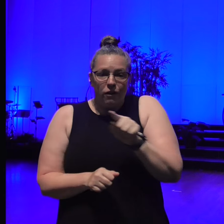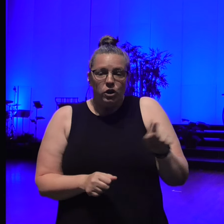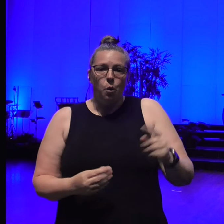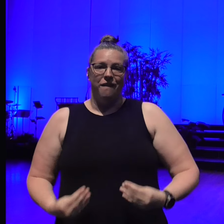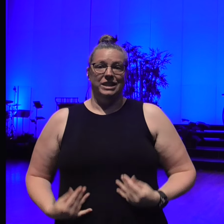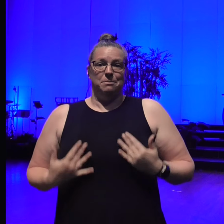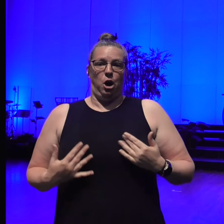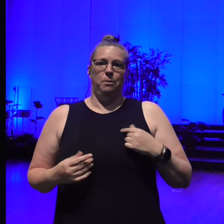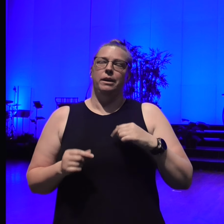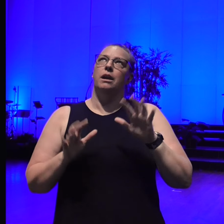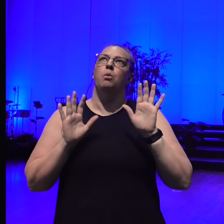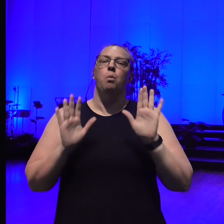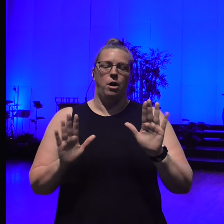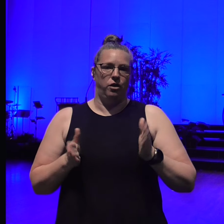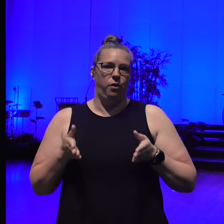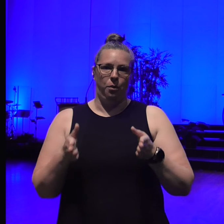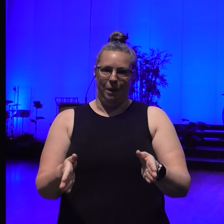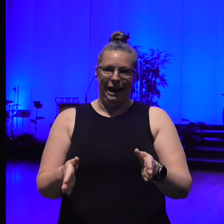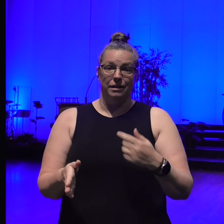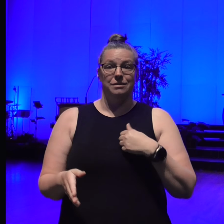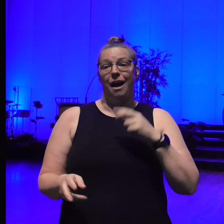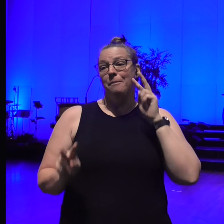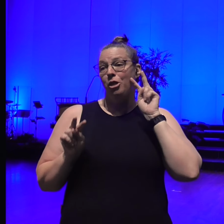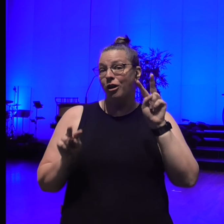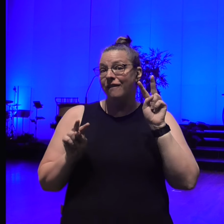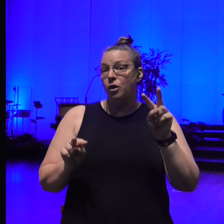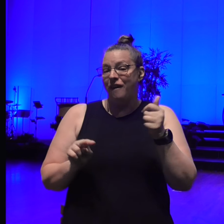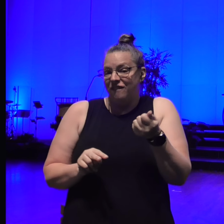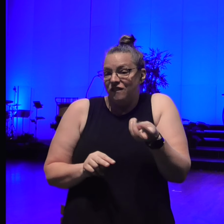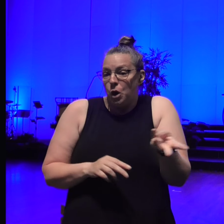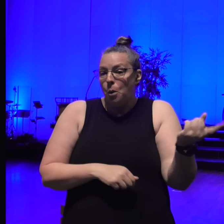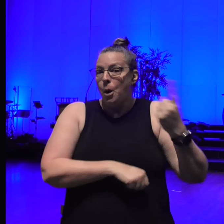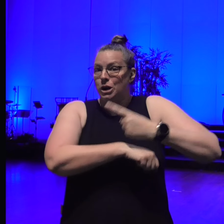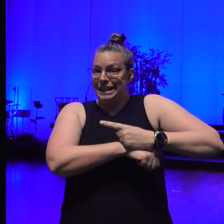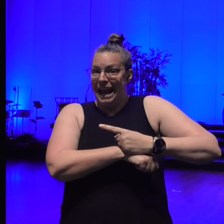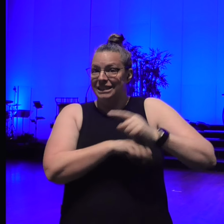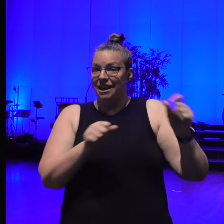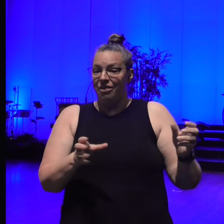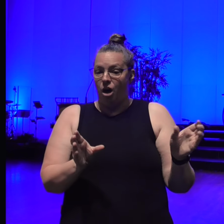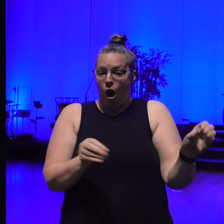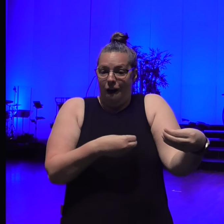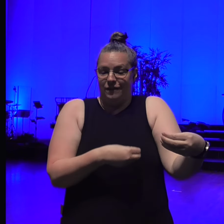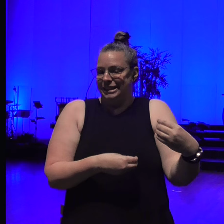maneras tan maravillosas que espero con ansias un par de días más en la oficina para decirles no adiós, sino hasta